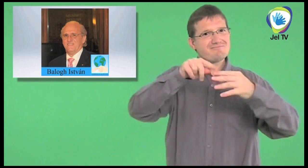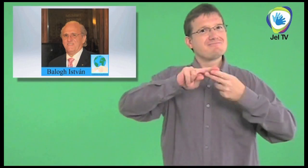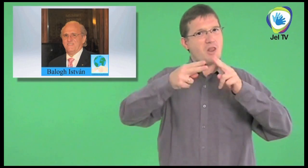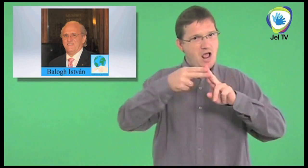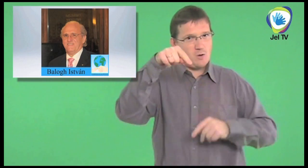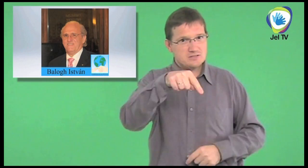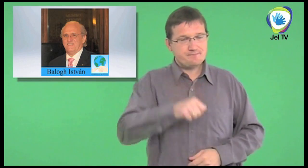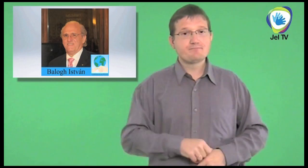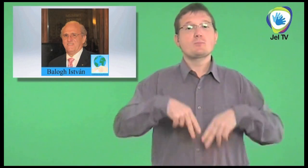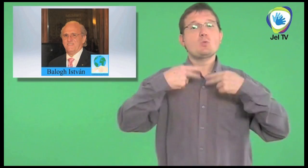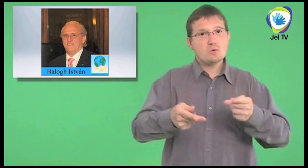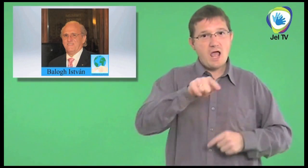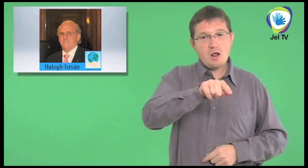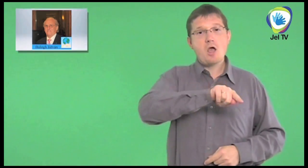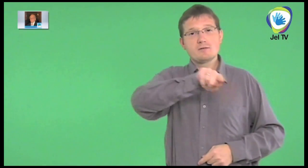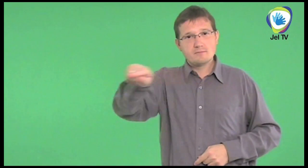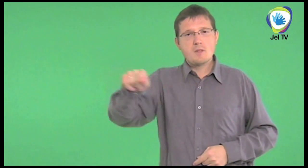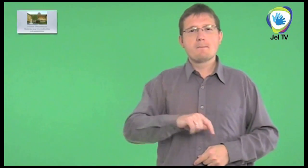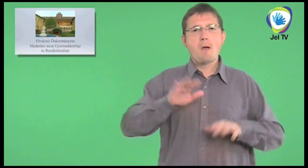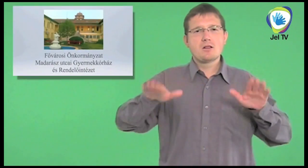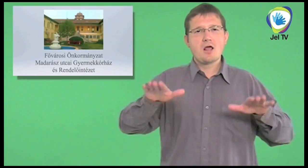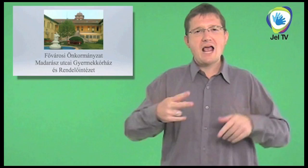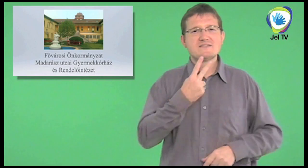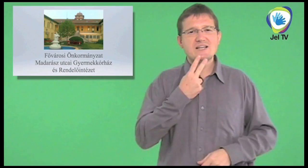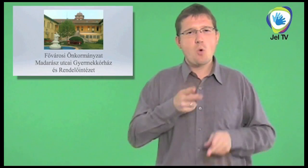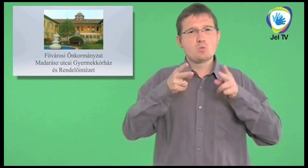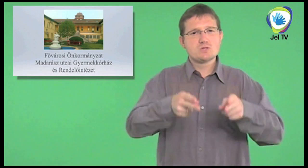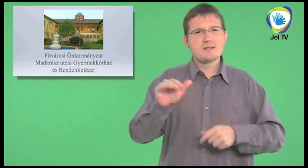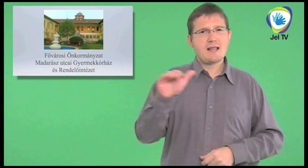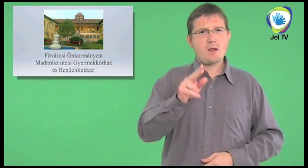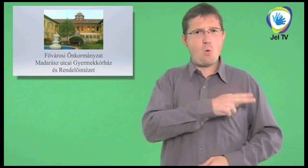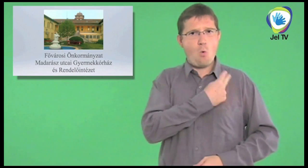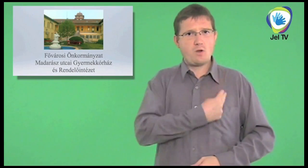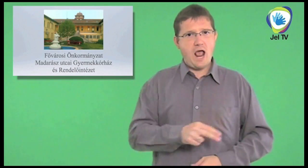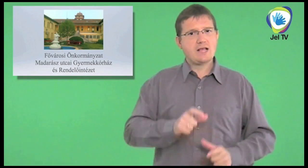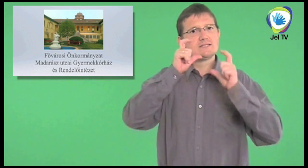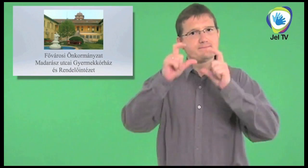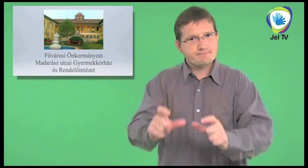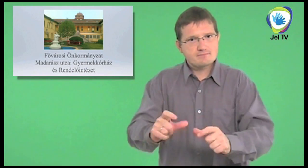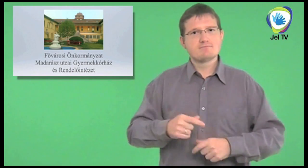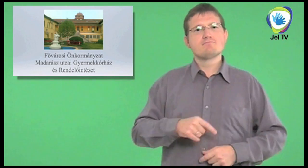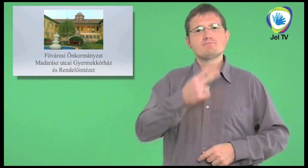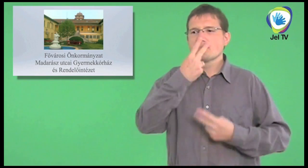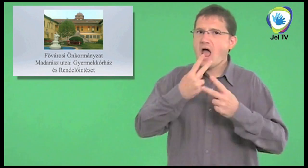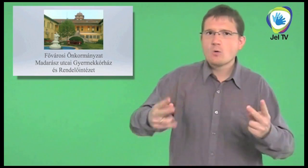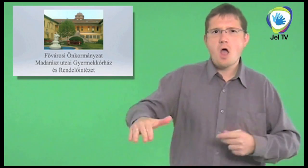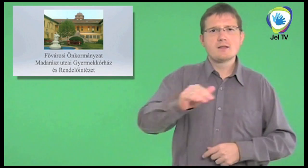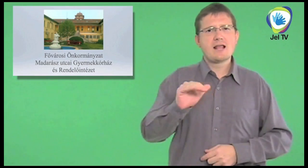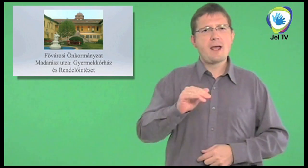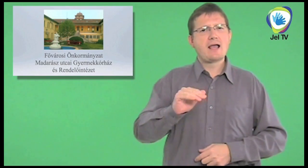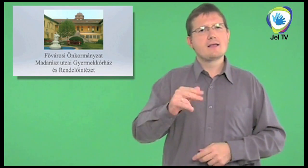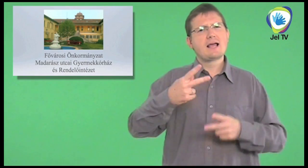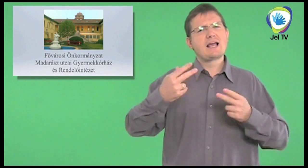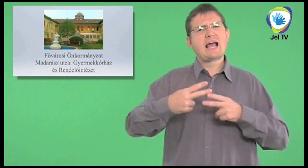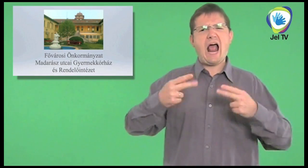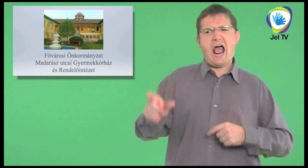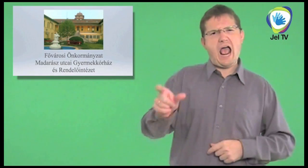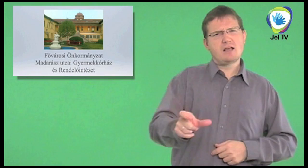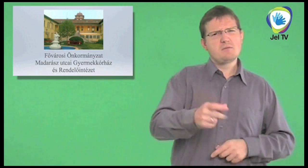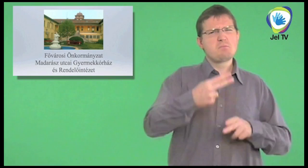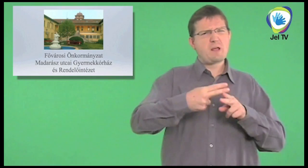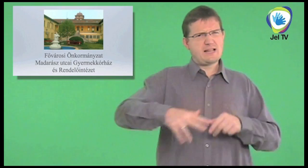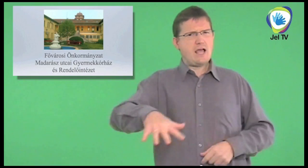Találkozás után a Madarász Viktor utcai Gyermekkórházba mentek együtt, meglátogatni a rákbeteg gyermekeket.